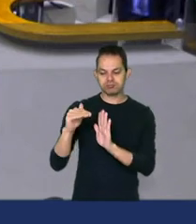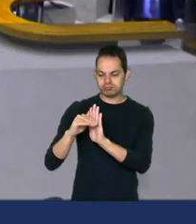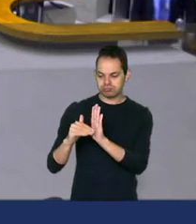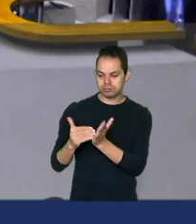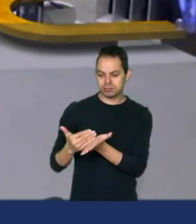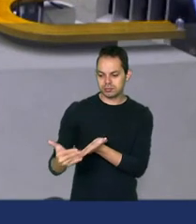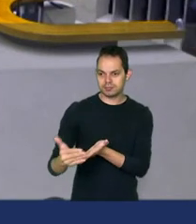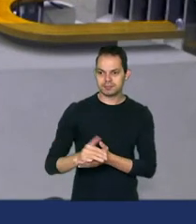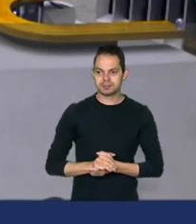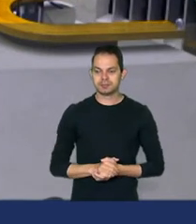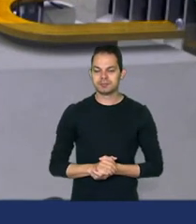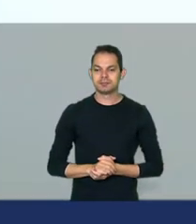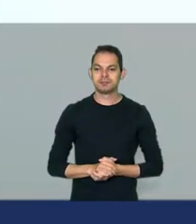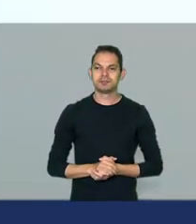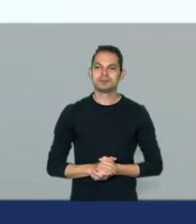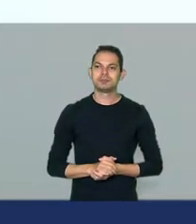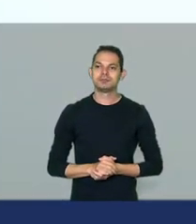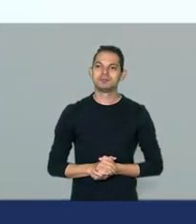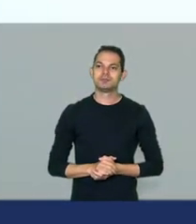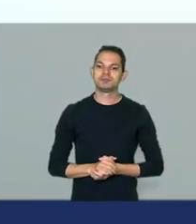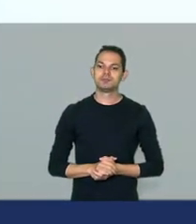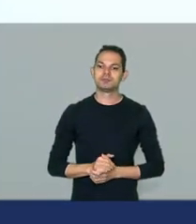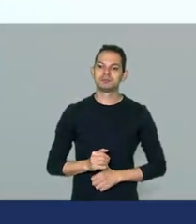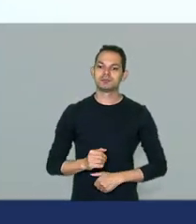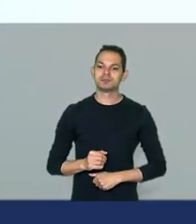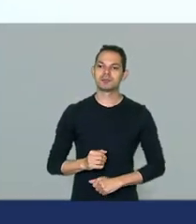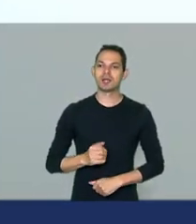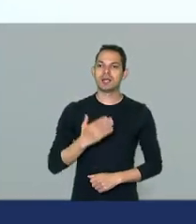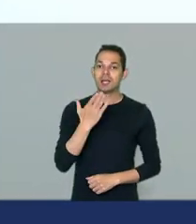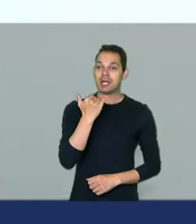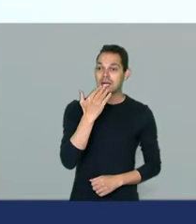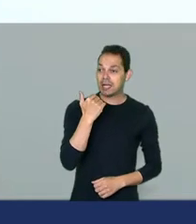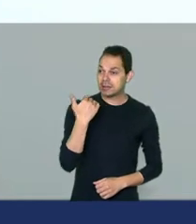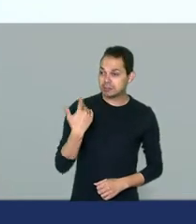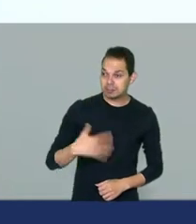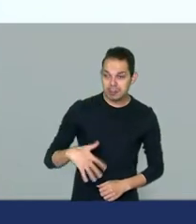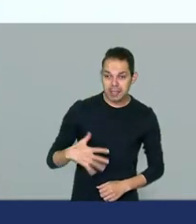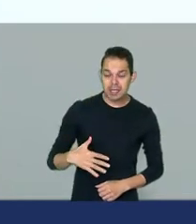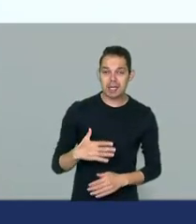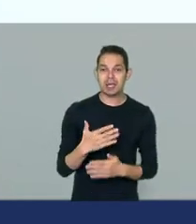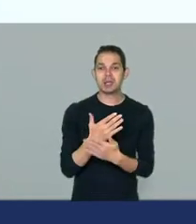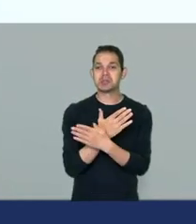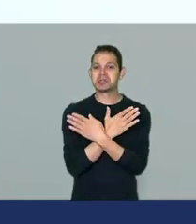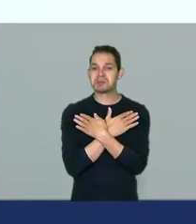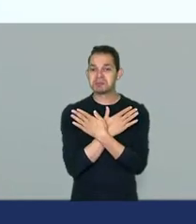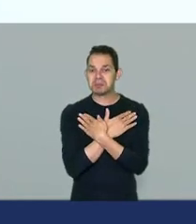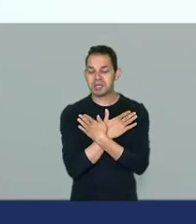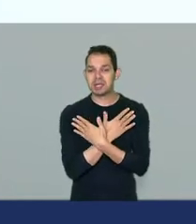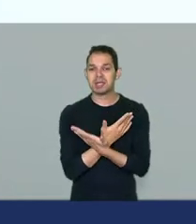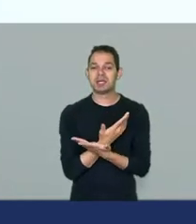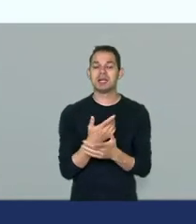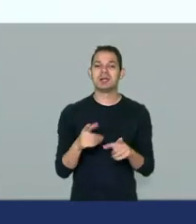ORDEM DO DIA. -- [DEPUTADO]: SOFRE COM ELEVAÇÃO DOS PREÇOS DOS ALIMENTOS, O DESEMPREGO E C COM ARROUX SALARIAL QUE